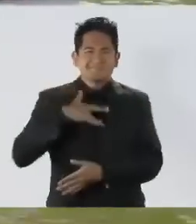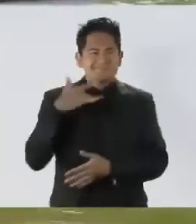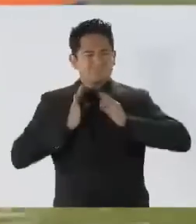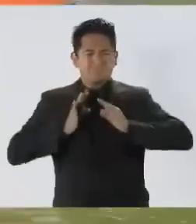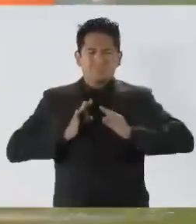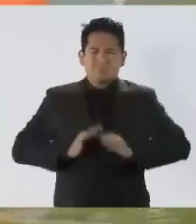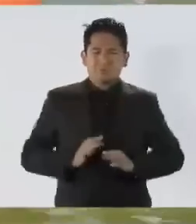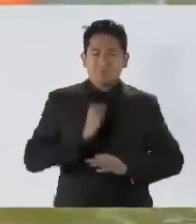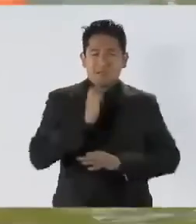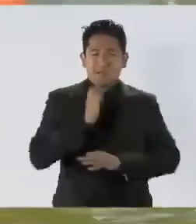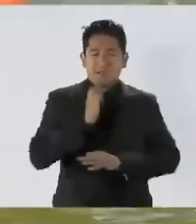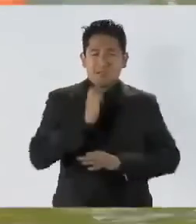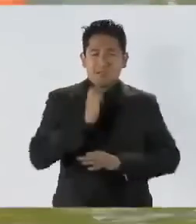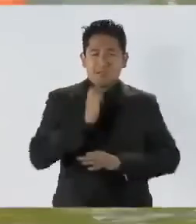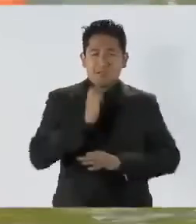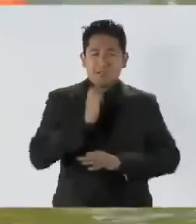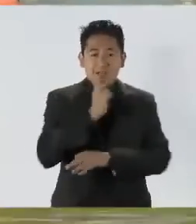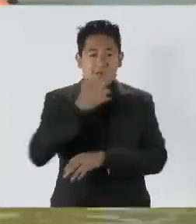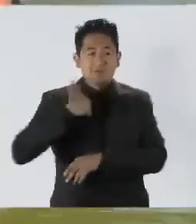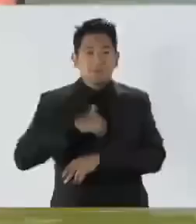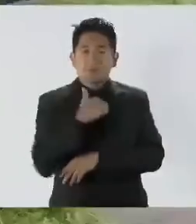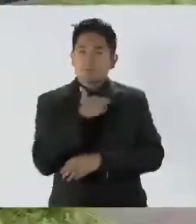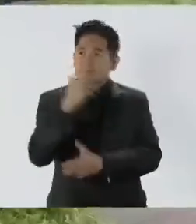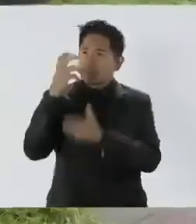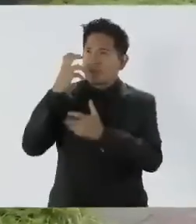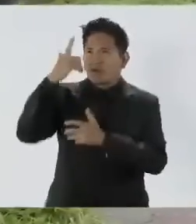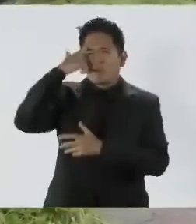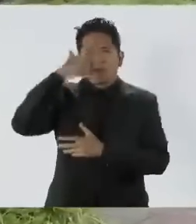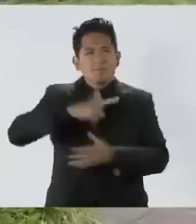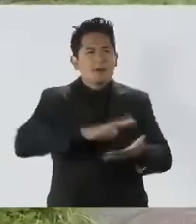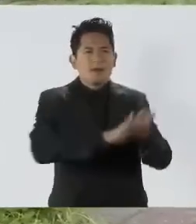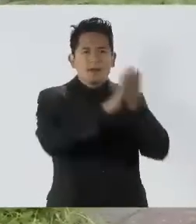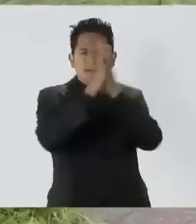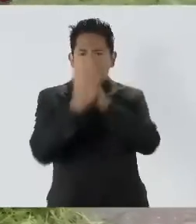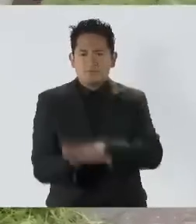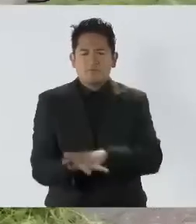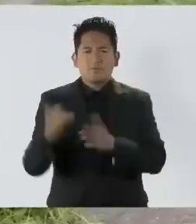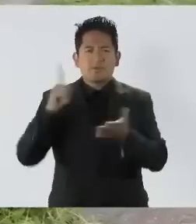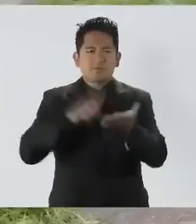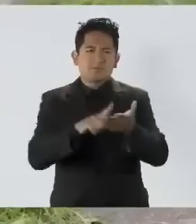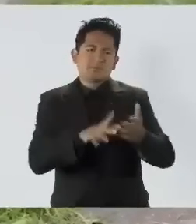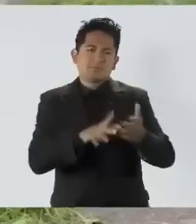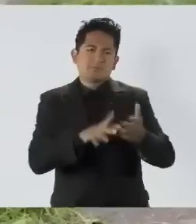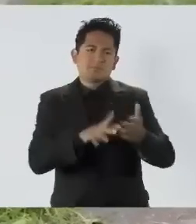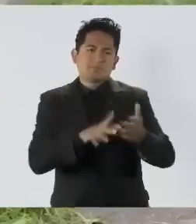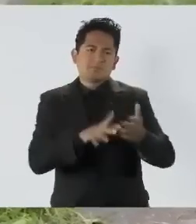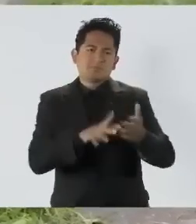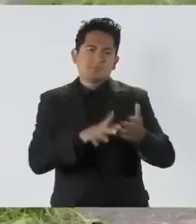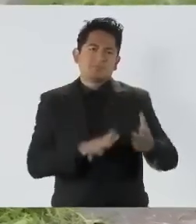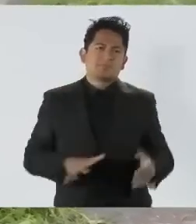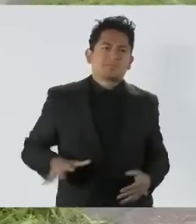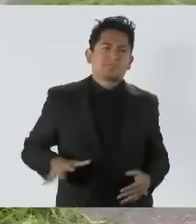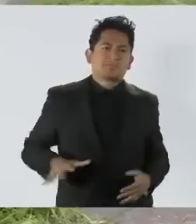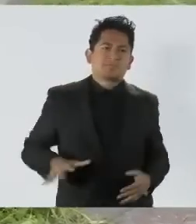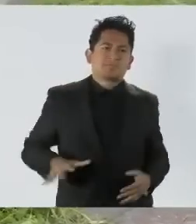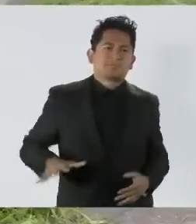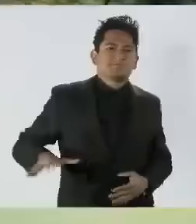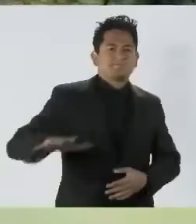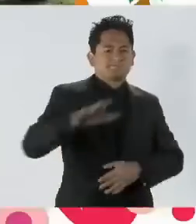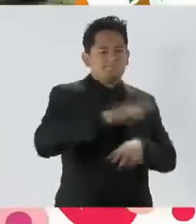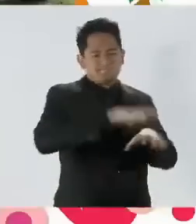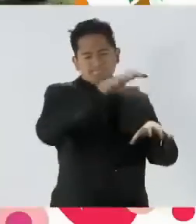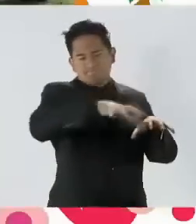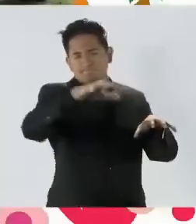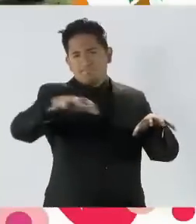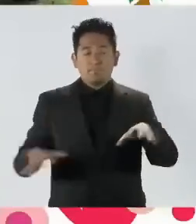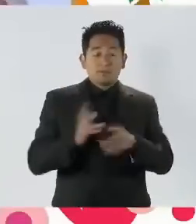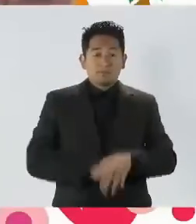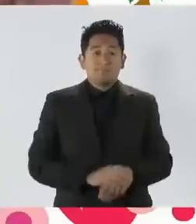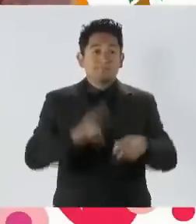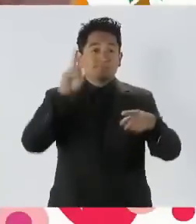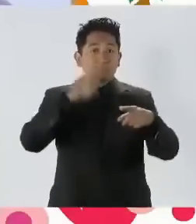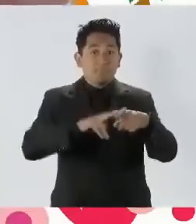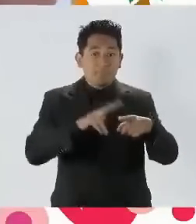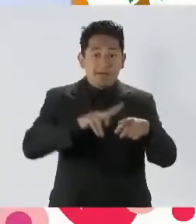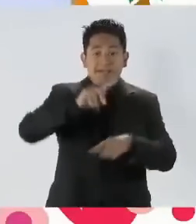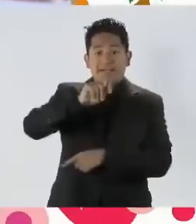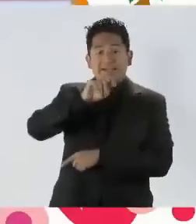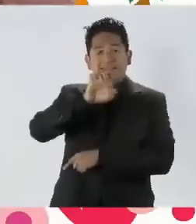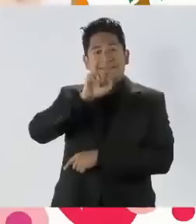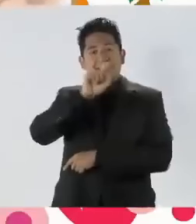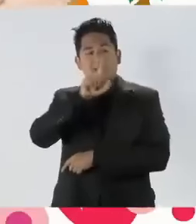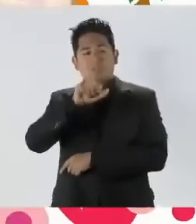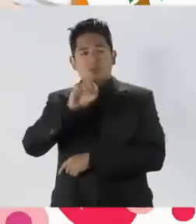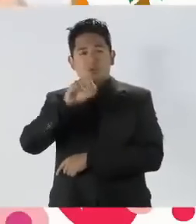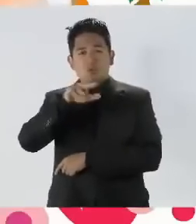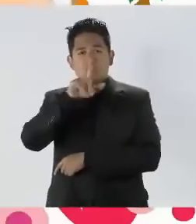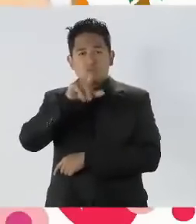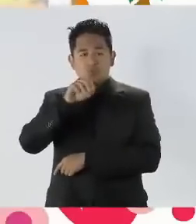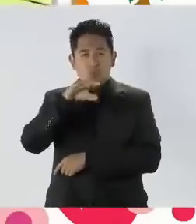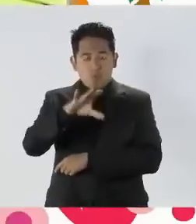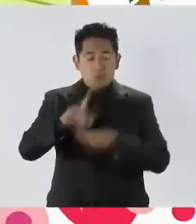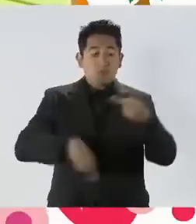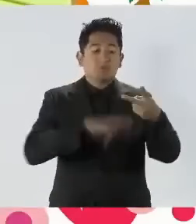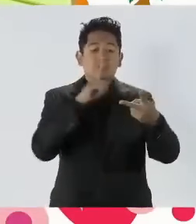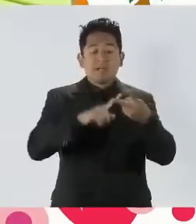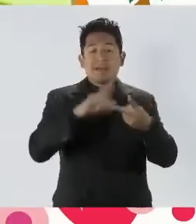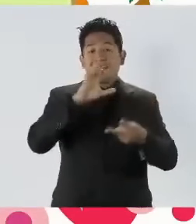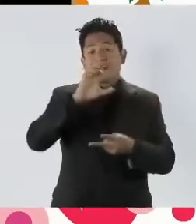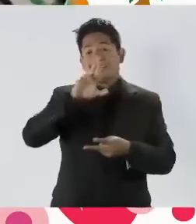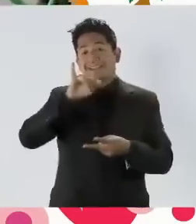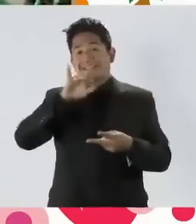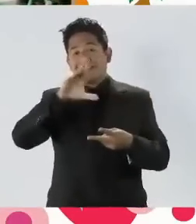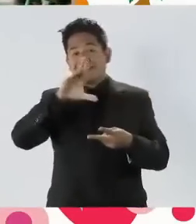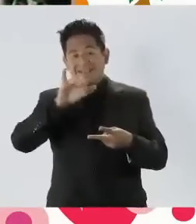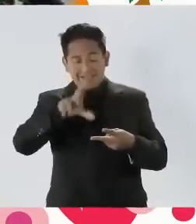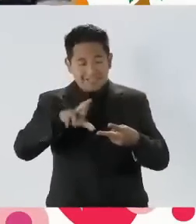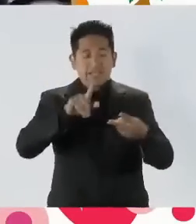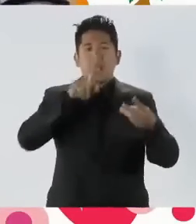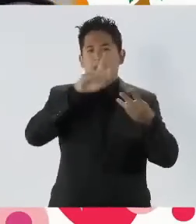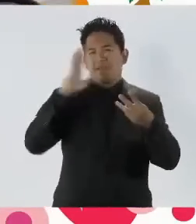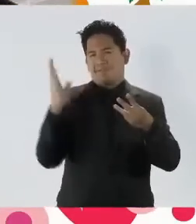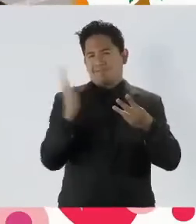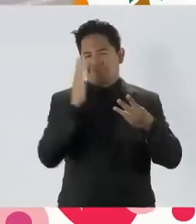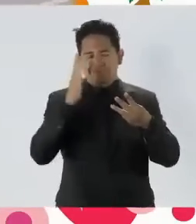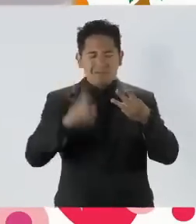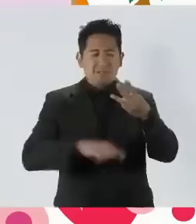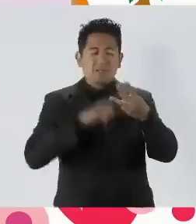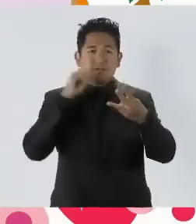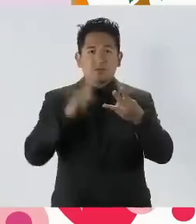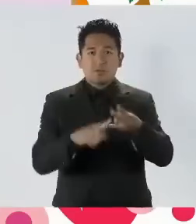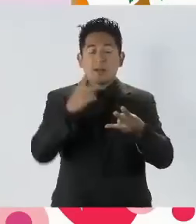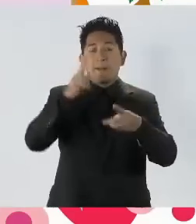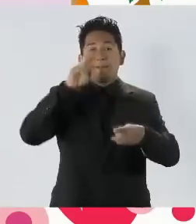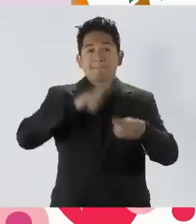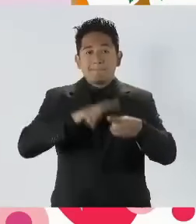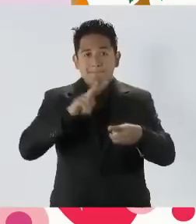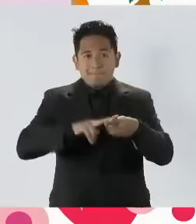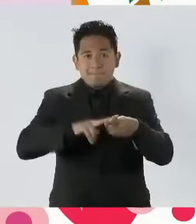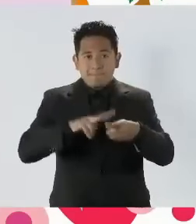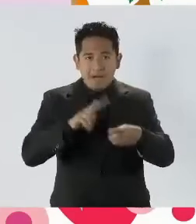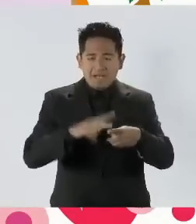público el parque dec l en magdalenas y el parque den la Gustavo amadero se rehabilitaron